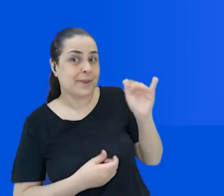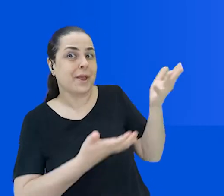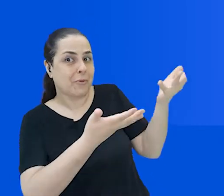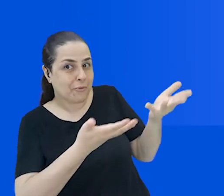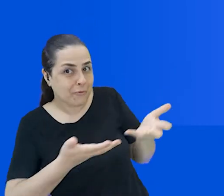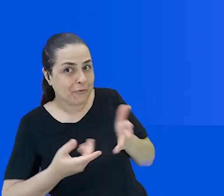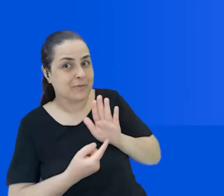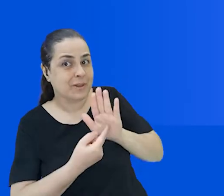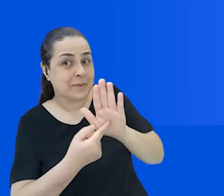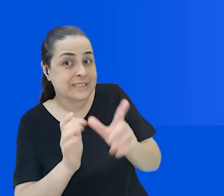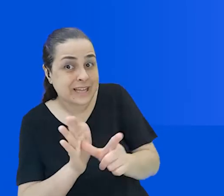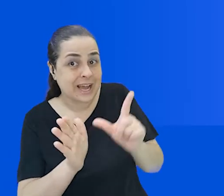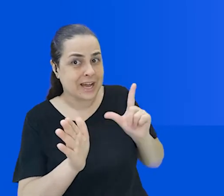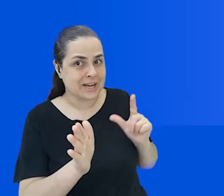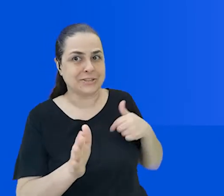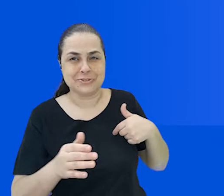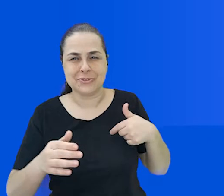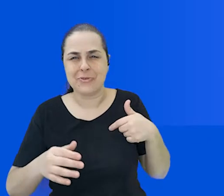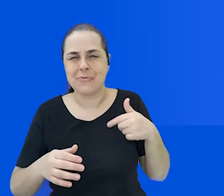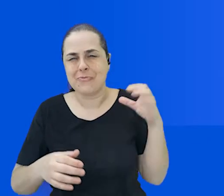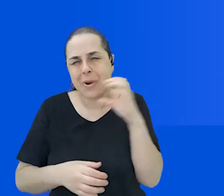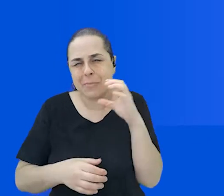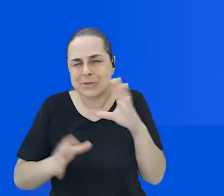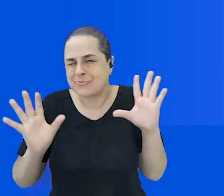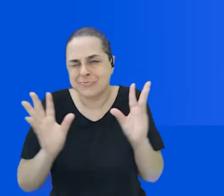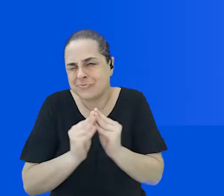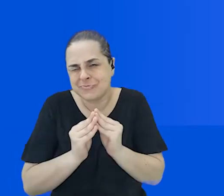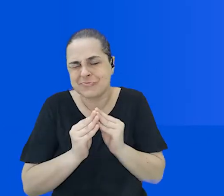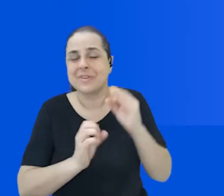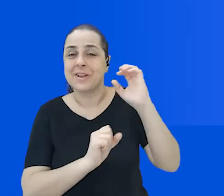super convidada, só queria falar rapidinho que Carlotas é um negócio